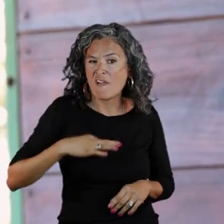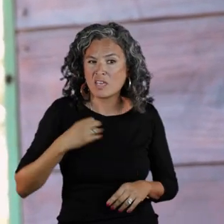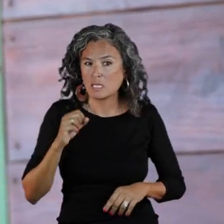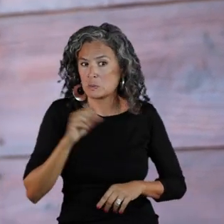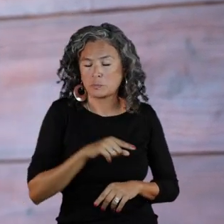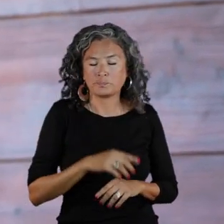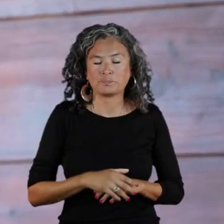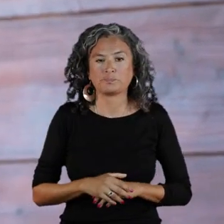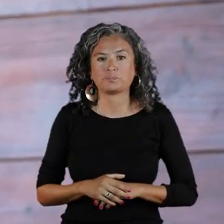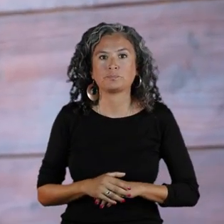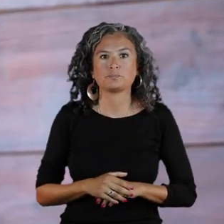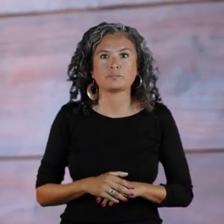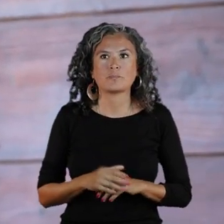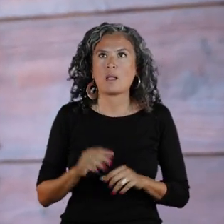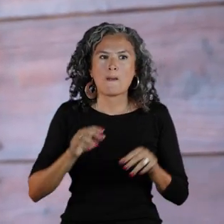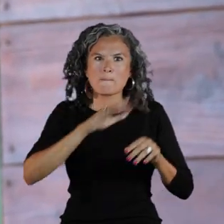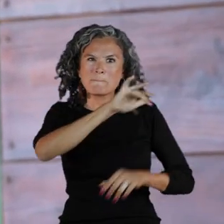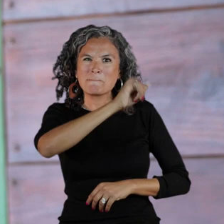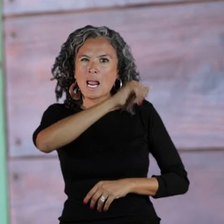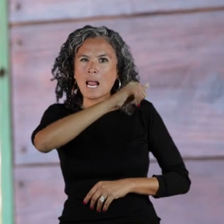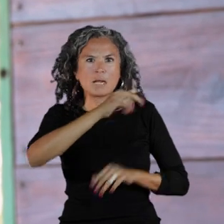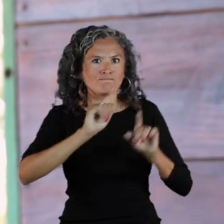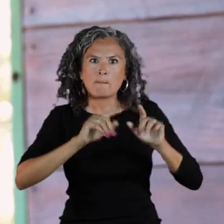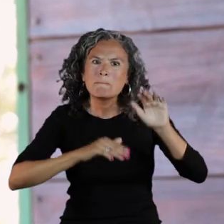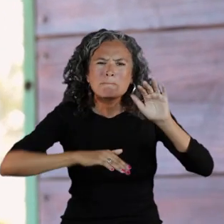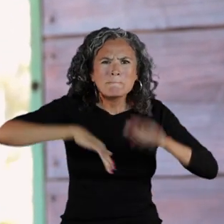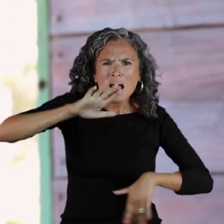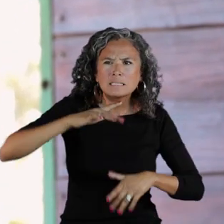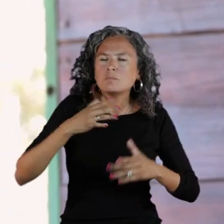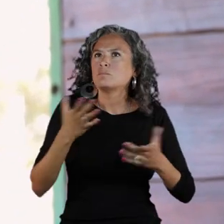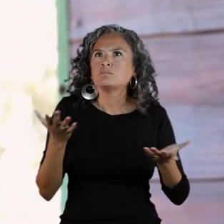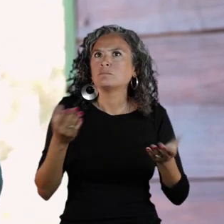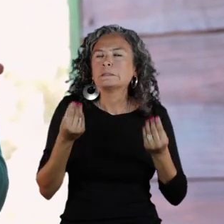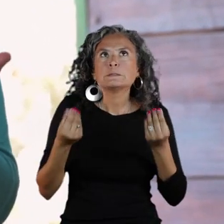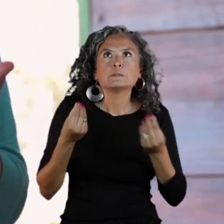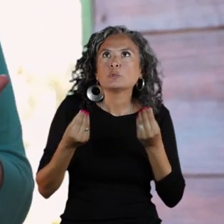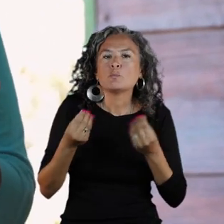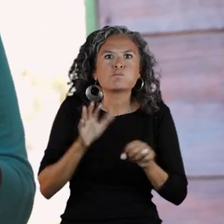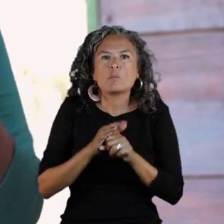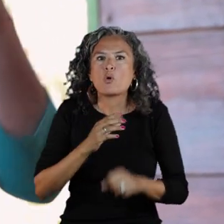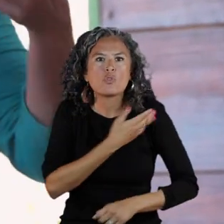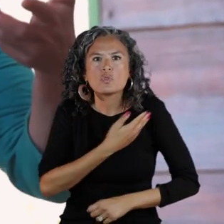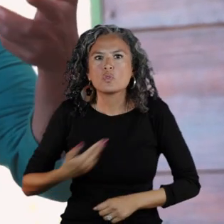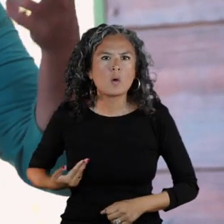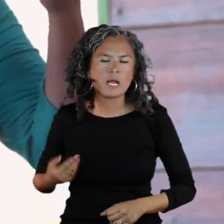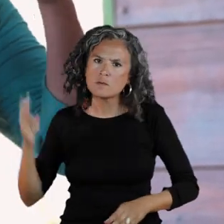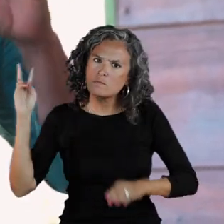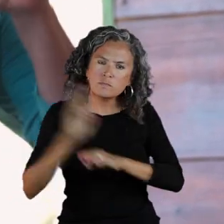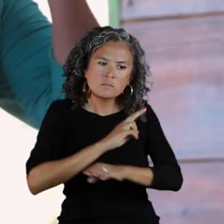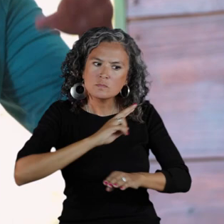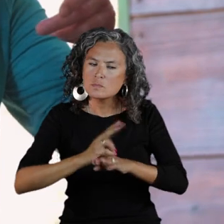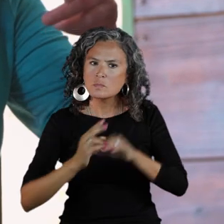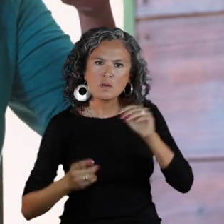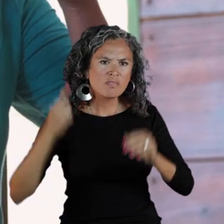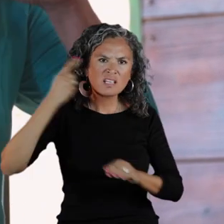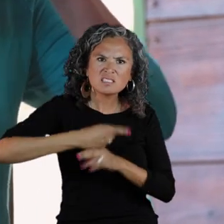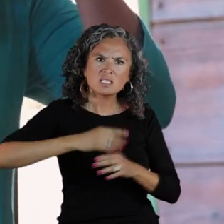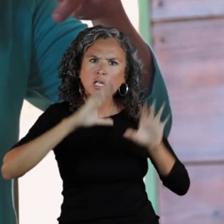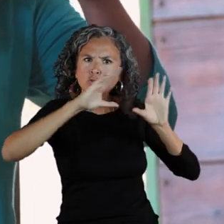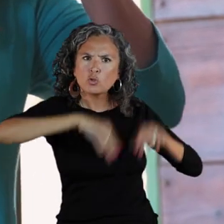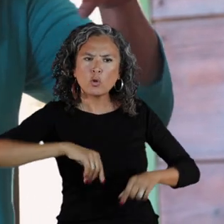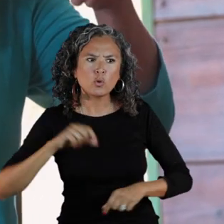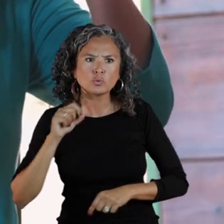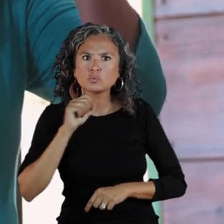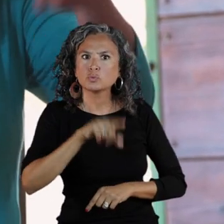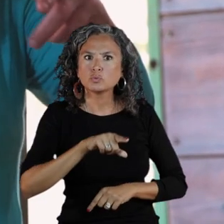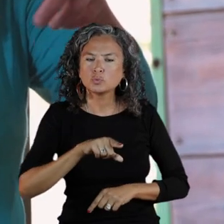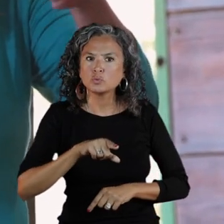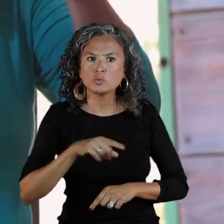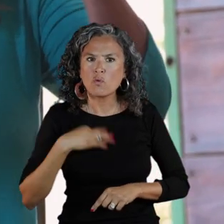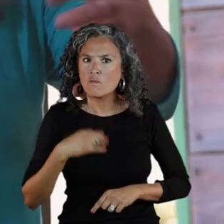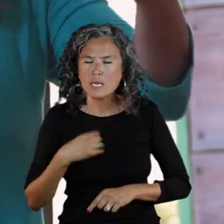Es más que manipulación, es el dueño, es el dominador, el que decide todo lo que acontece